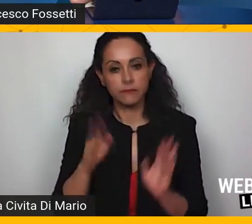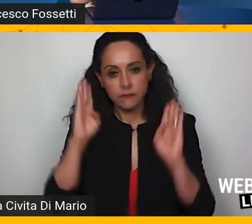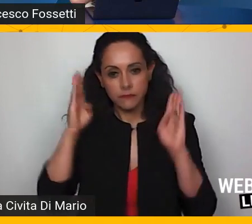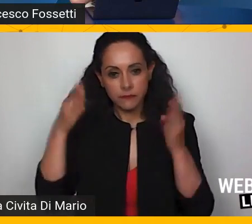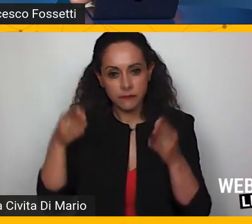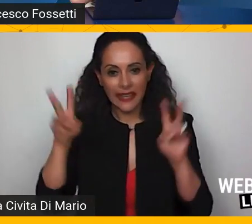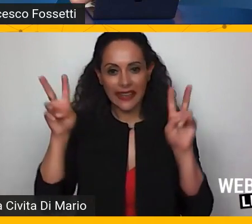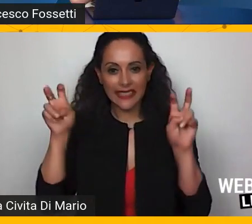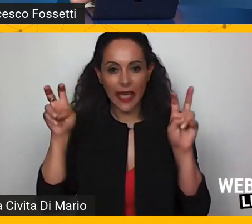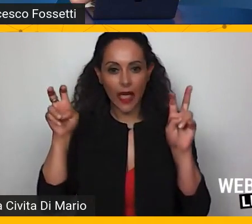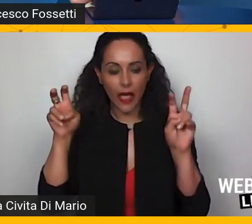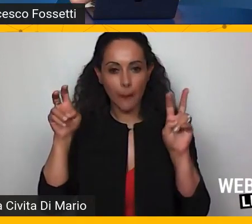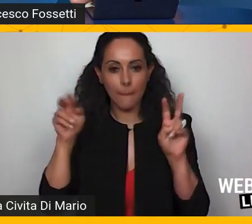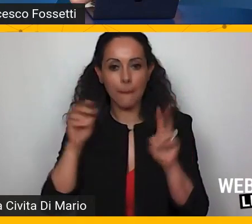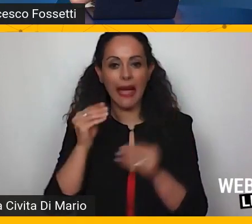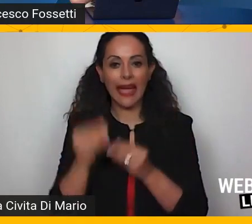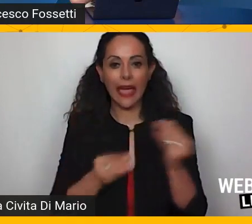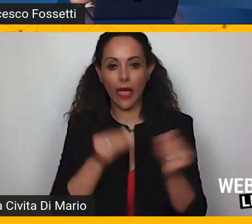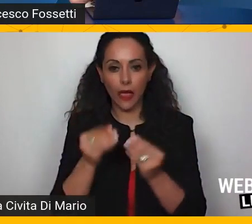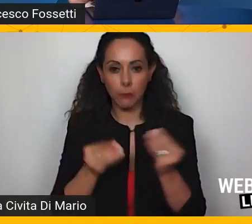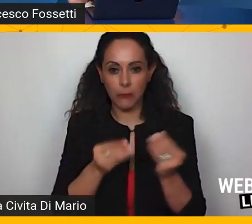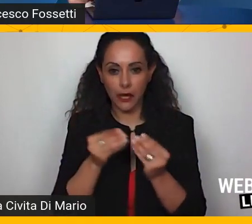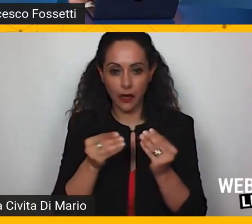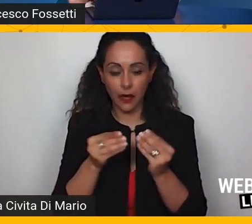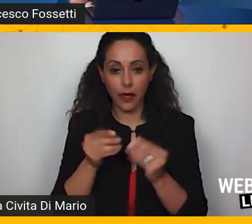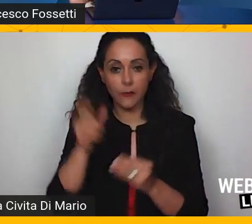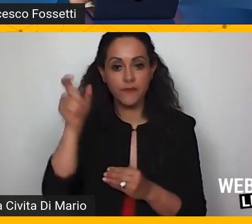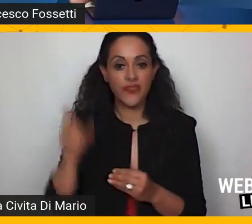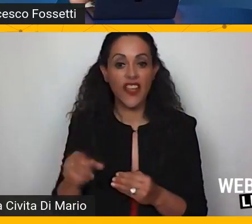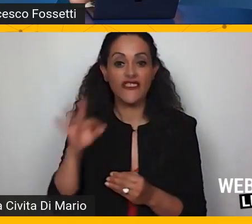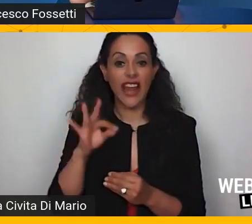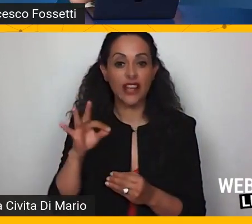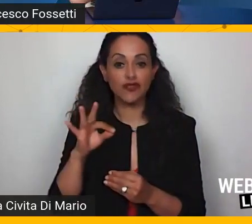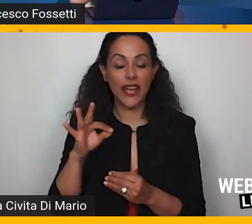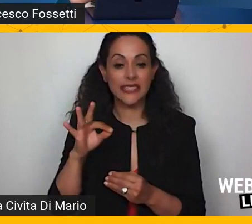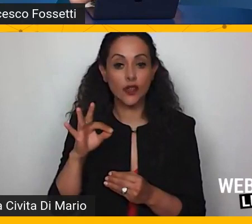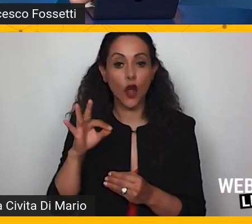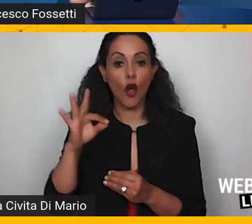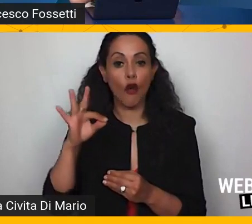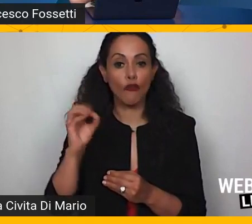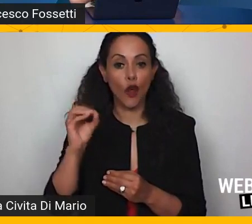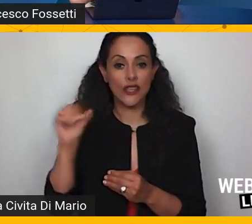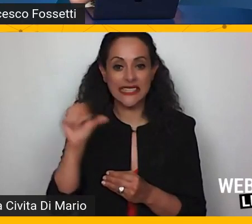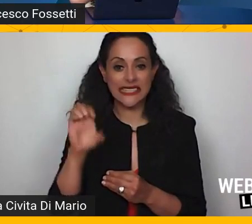tema del gaming con noi ci sarà